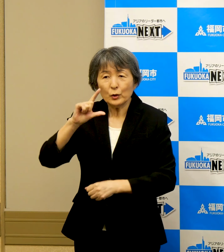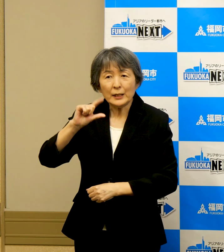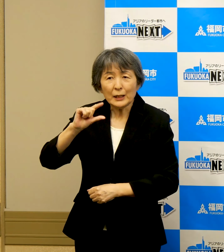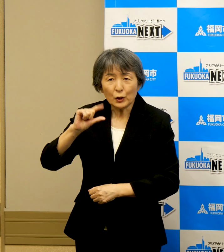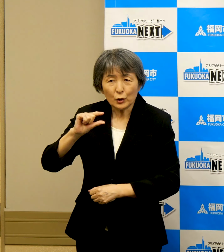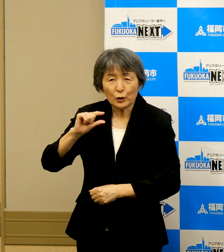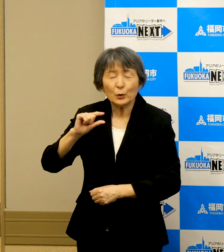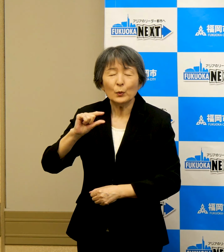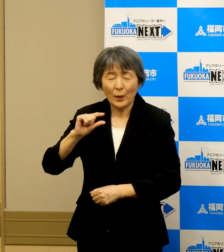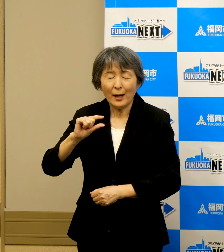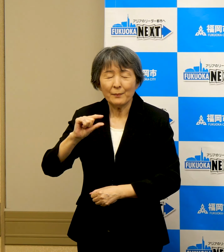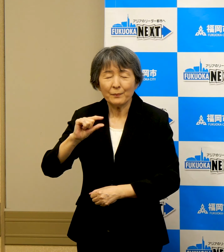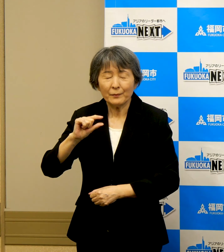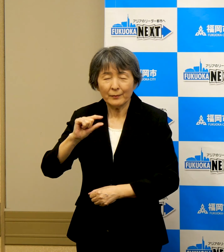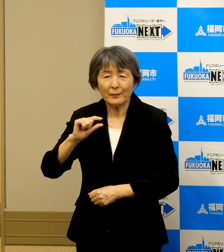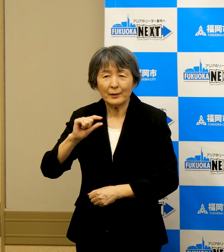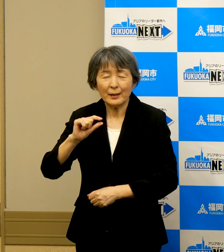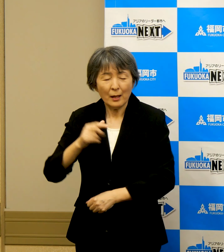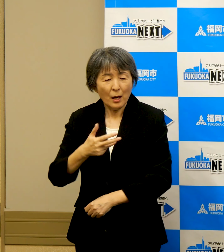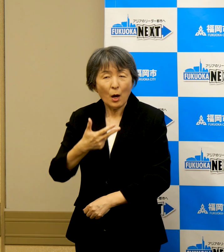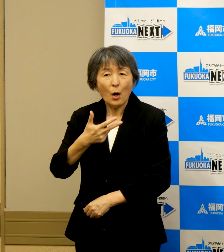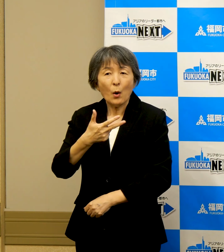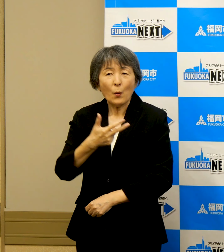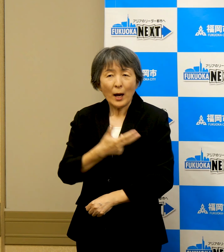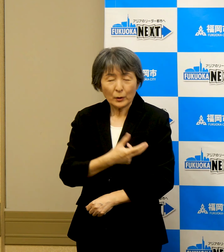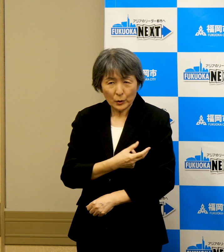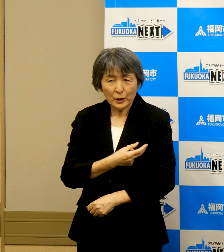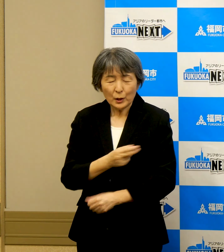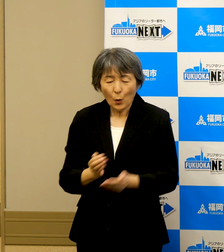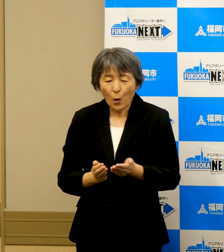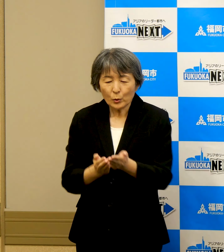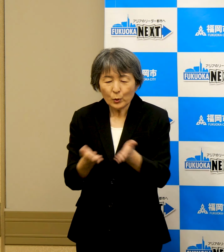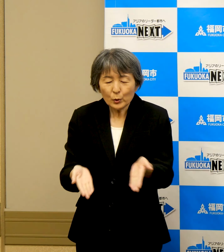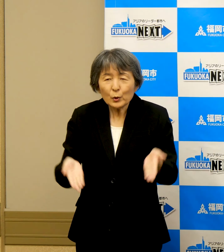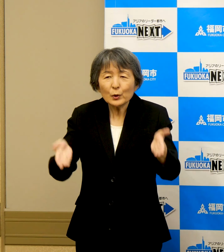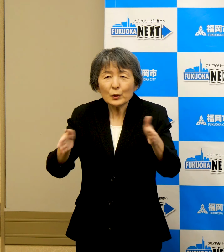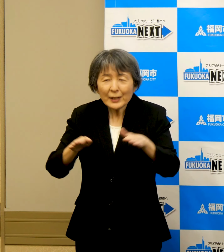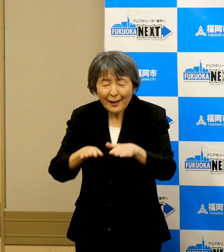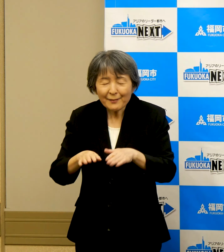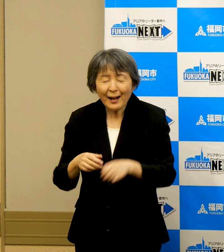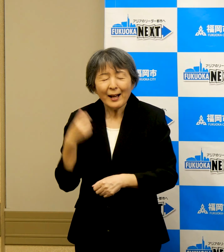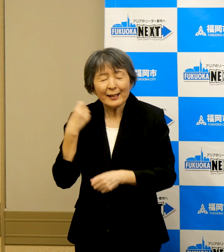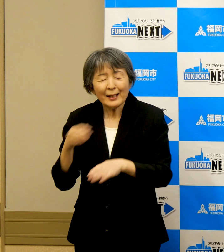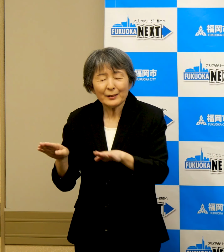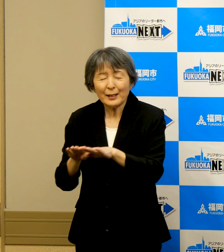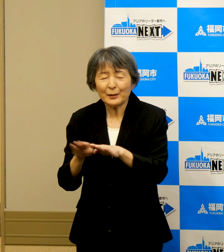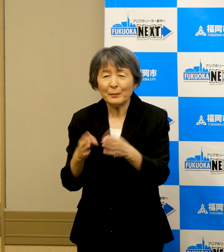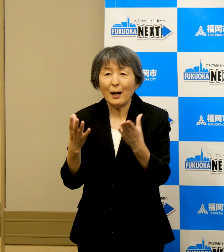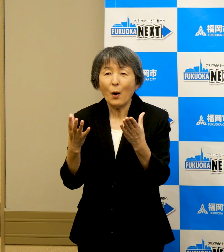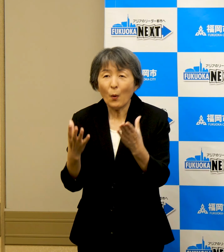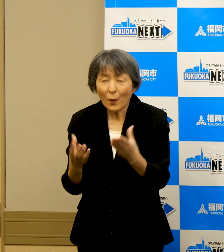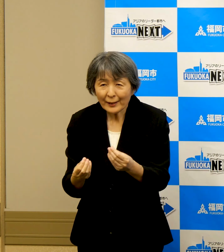ワクチンのクルーズセンターについて 今週から大きく減って 夏休み終わったとかいろんな事情があるんでしょうが